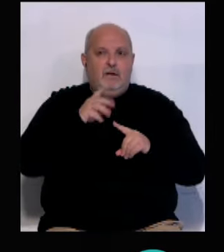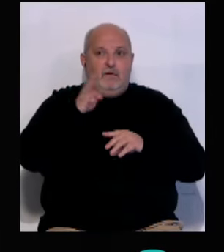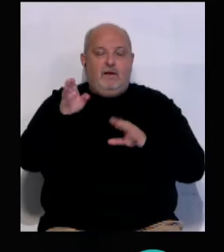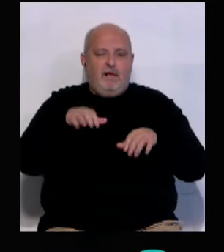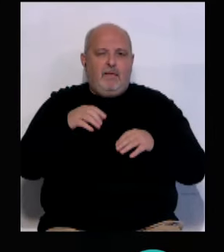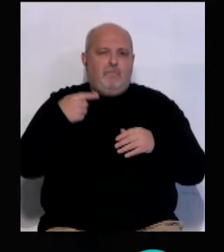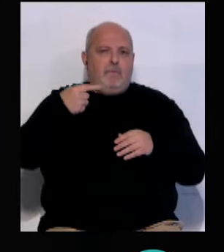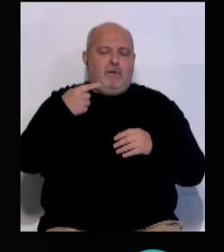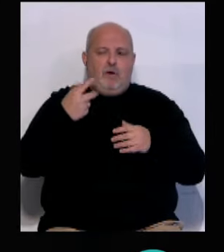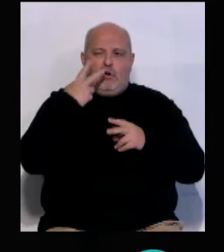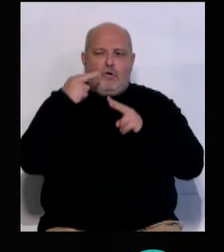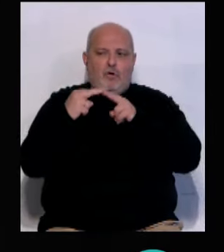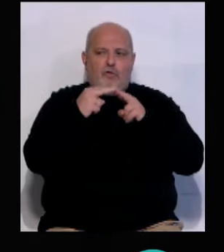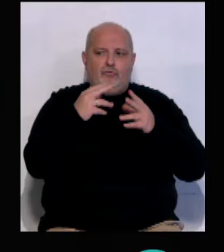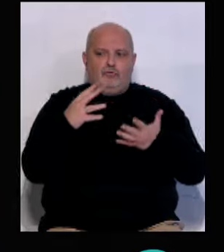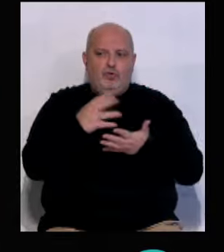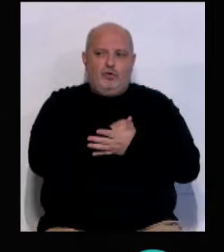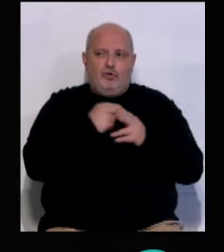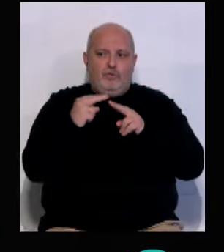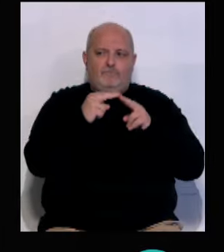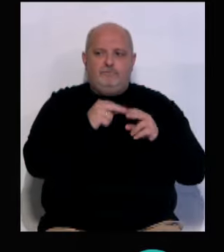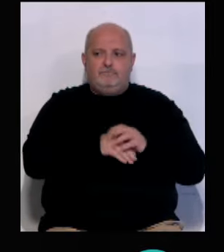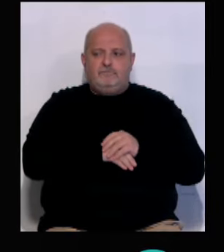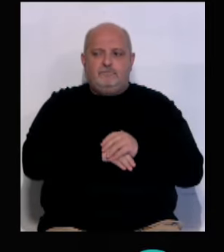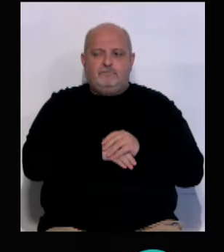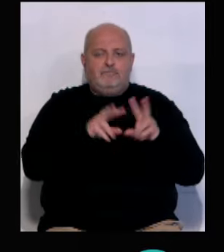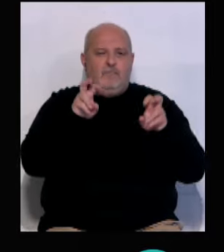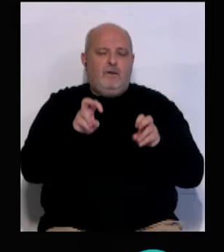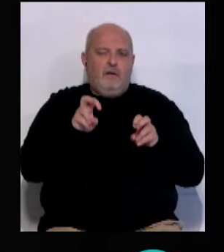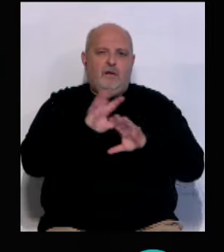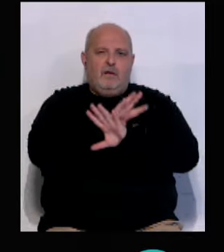encima te conocía to Cristo to Cristo to Cristo o sea eso era como como si fueras del Madrid o del